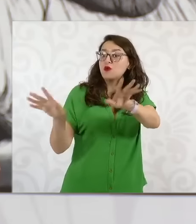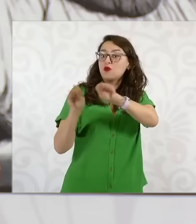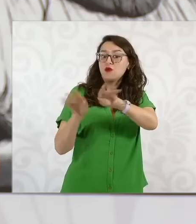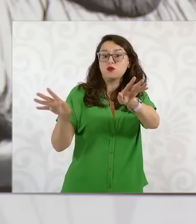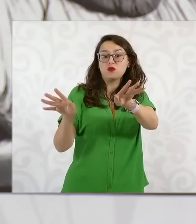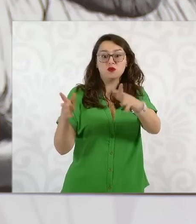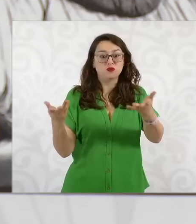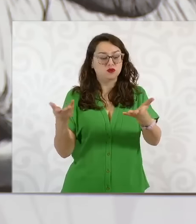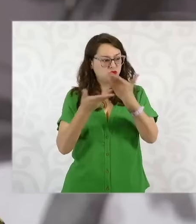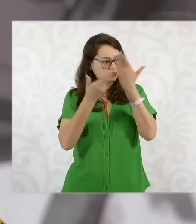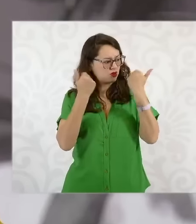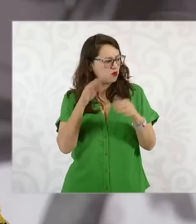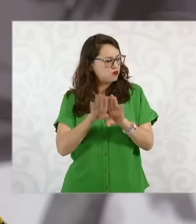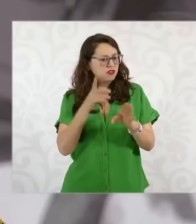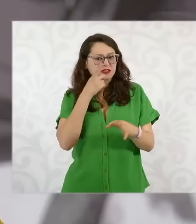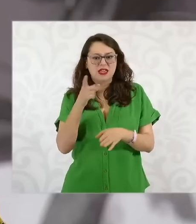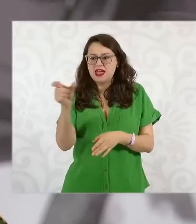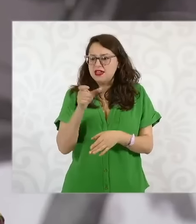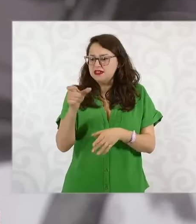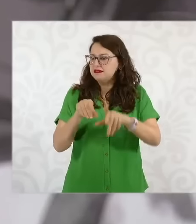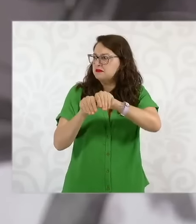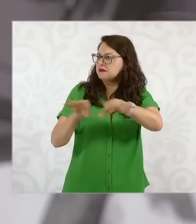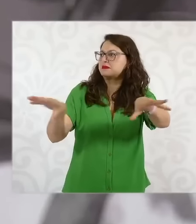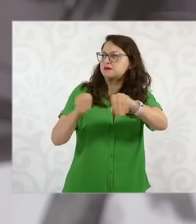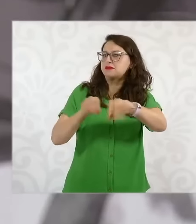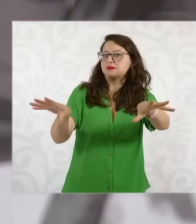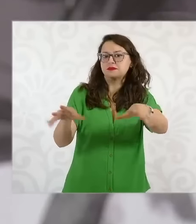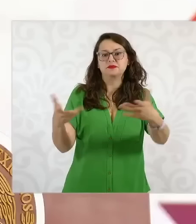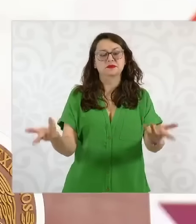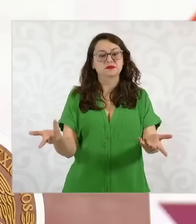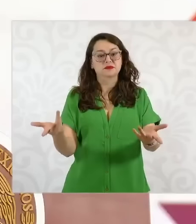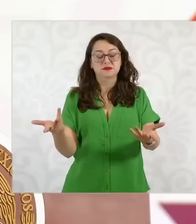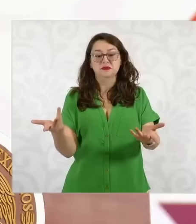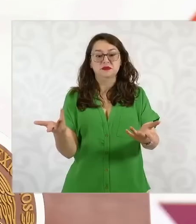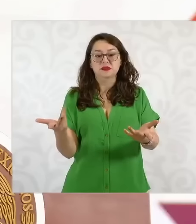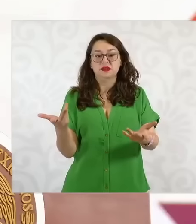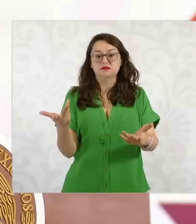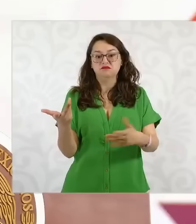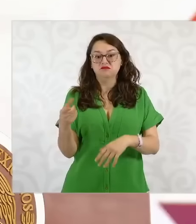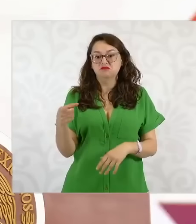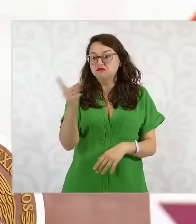ya no se dice retweitear, ya no sé cómo se diga. Los que comparten en X eh sus dichos,